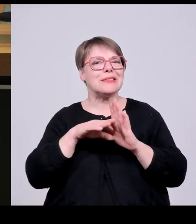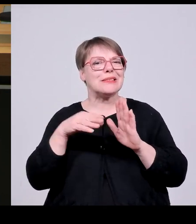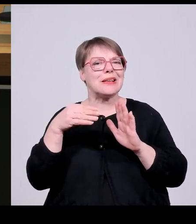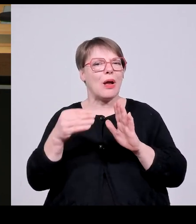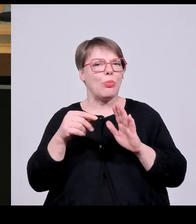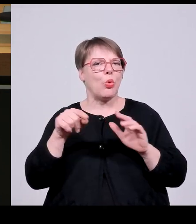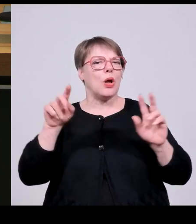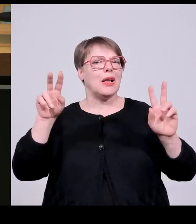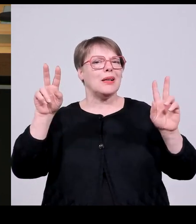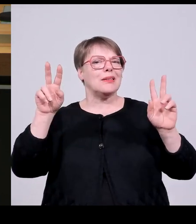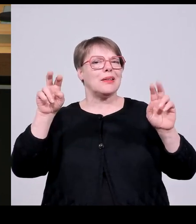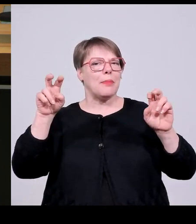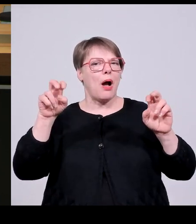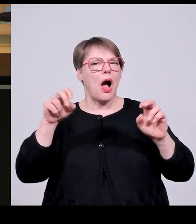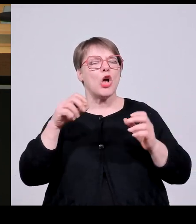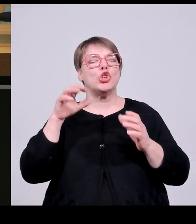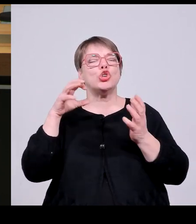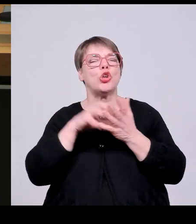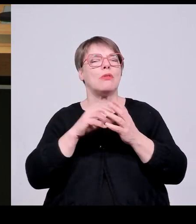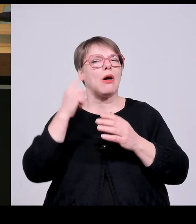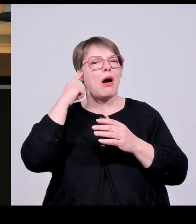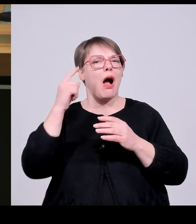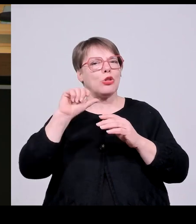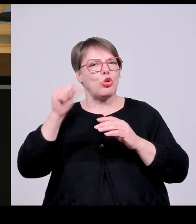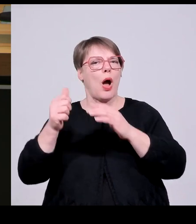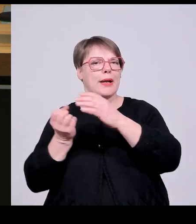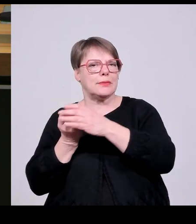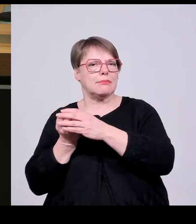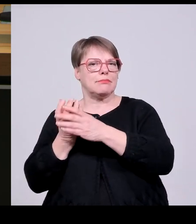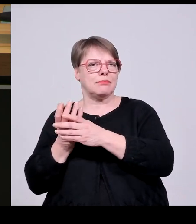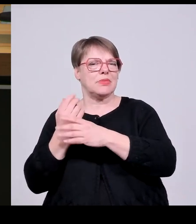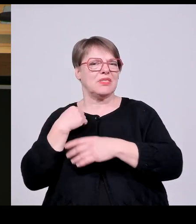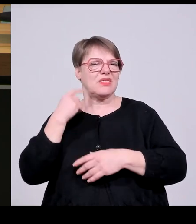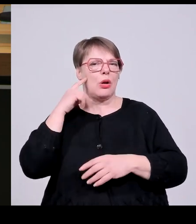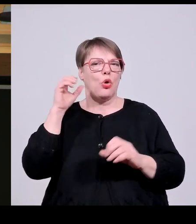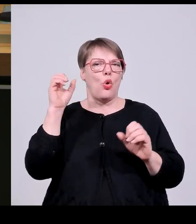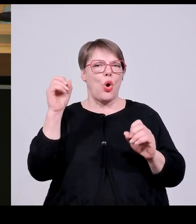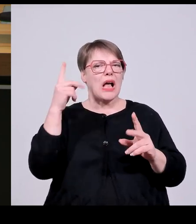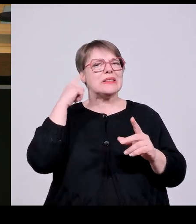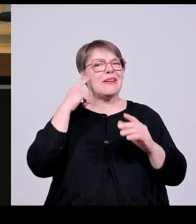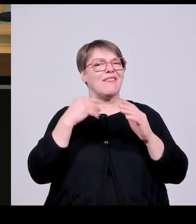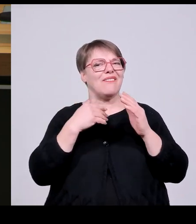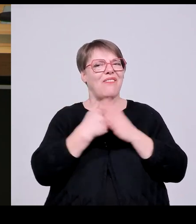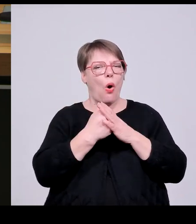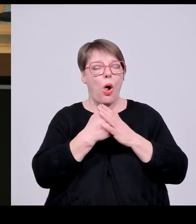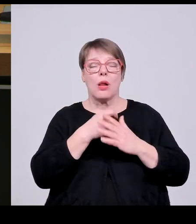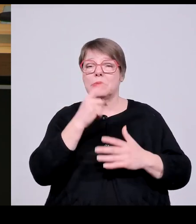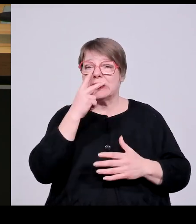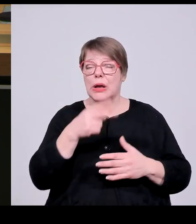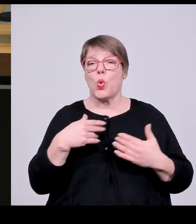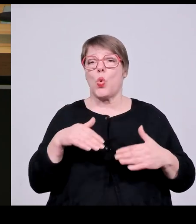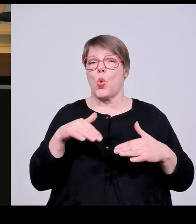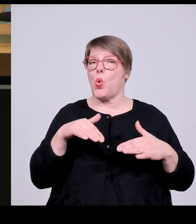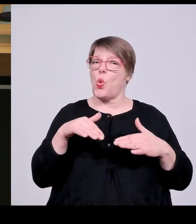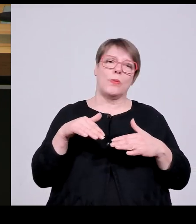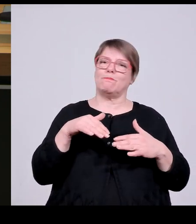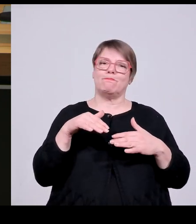Bezirks-Wahlgesetzes des Bezirks Worten Gesetzes so genutzt, um unserer Partei zu schaden. Und verschiedene Stadträte, die uns zustehen, die dem